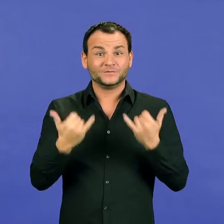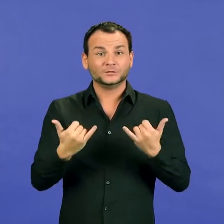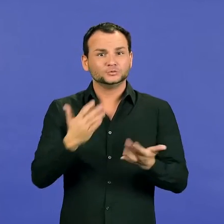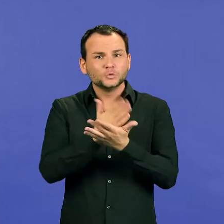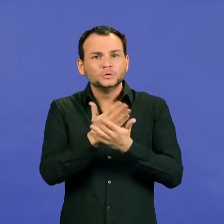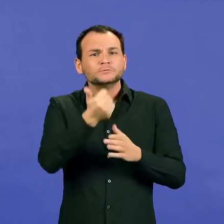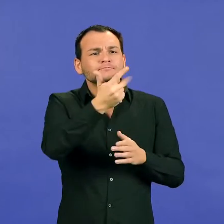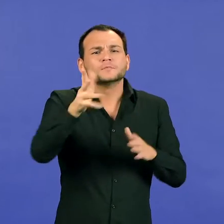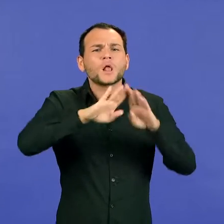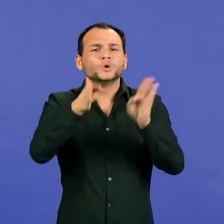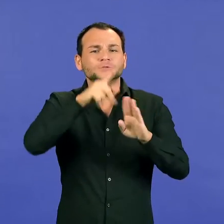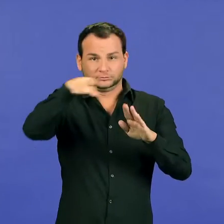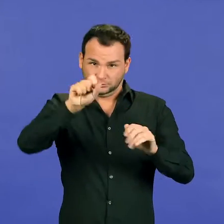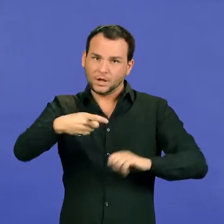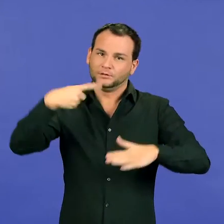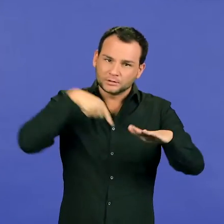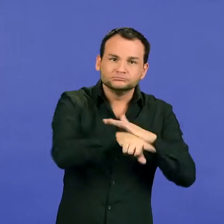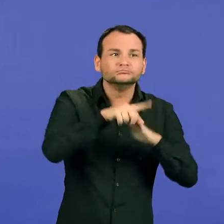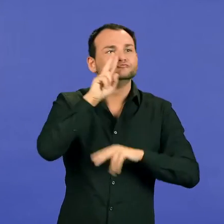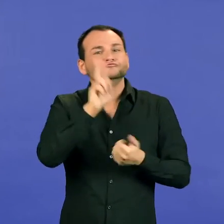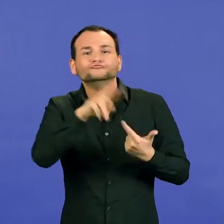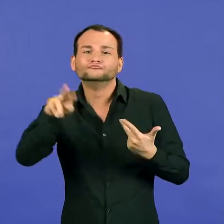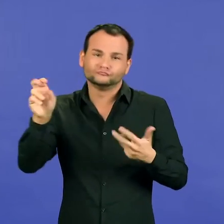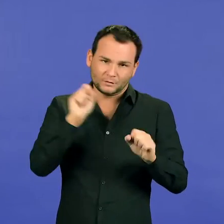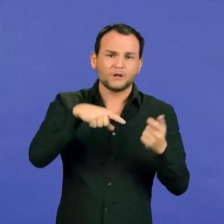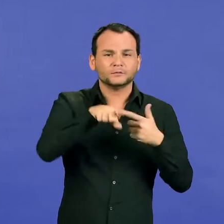Schon jetzt können einige Gebäude besichtigt werden: